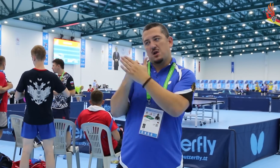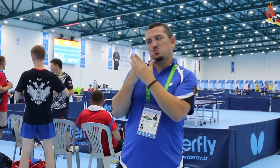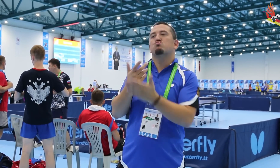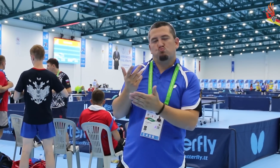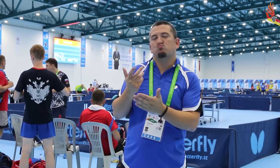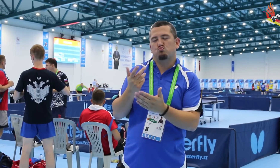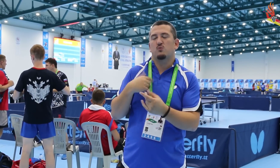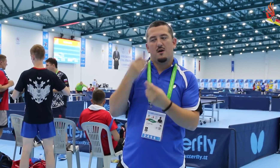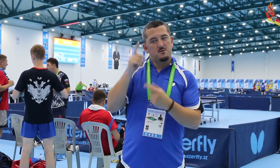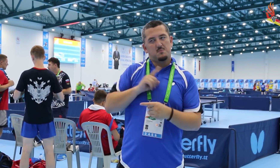Ich sehe das genauso.